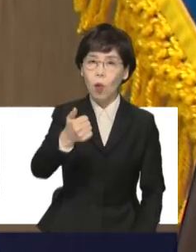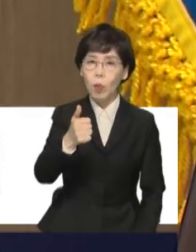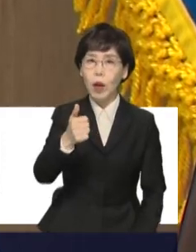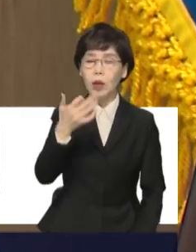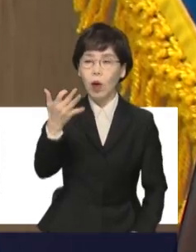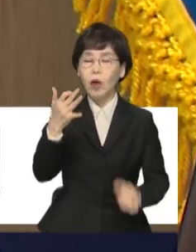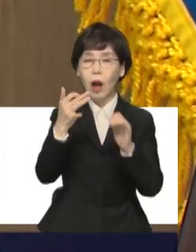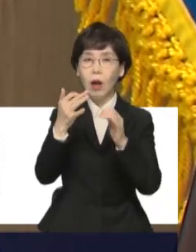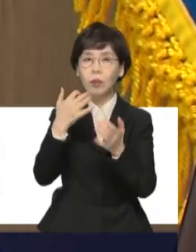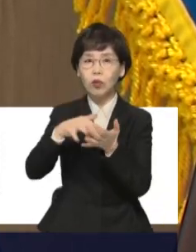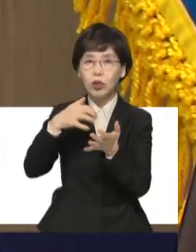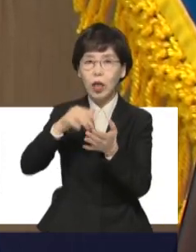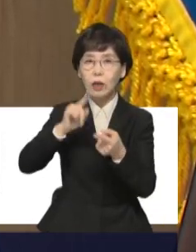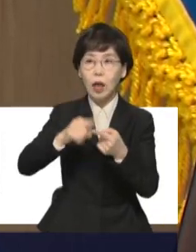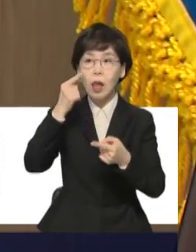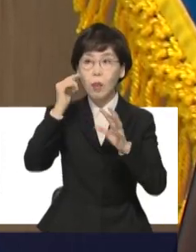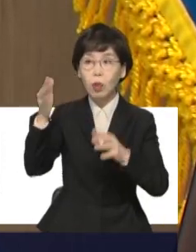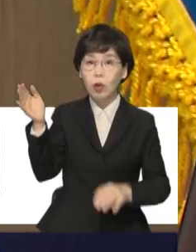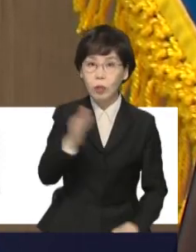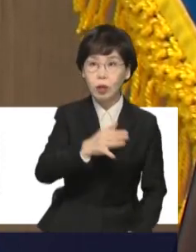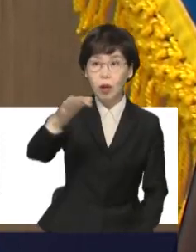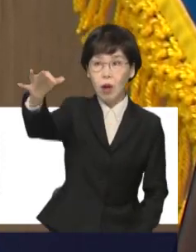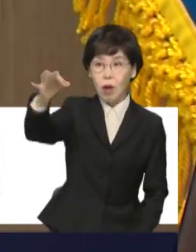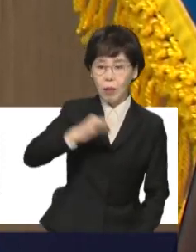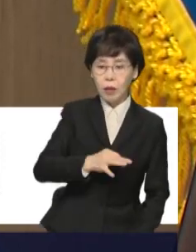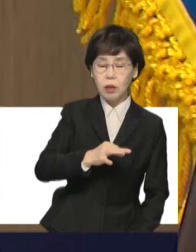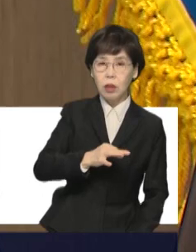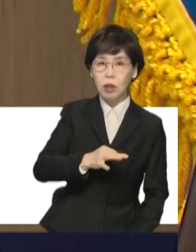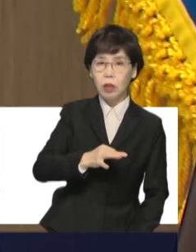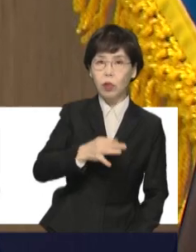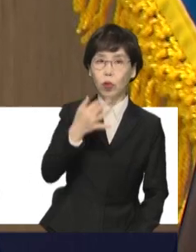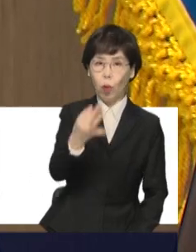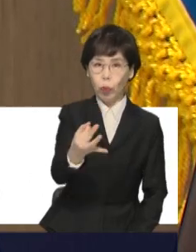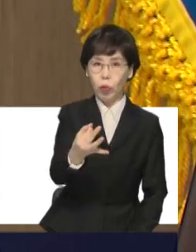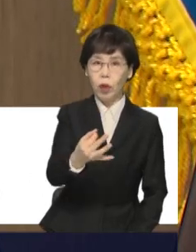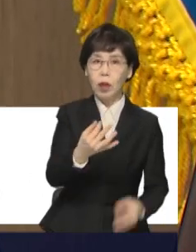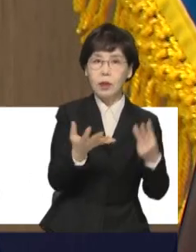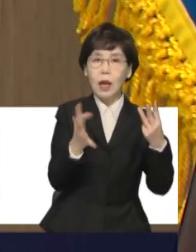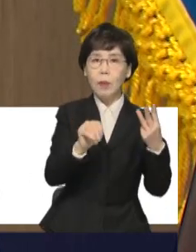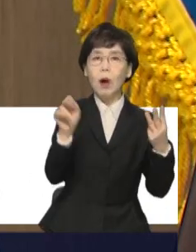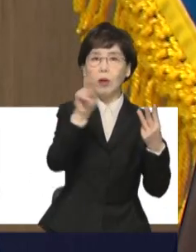대해 일본으로부터 받은 청구권 자금 3억